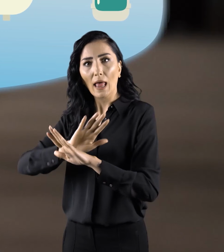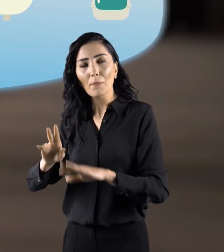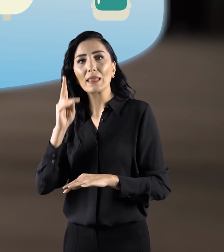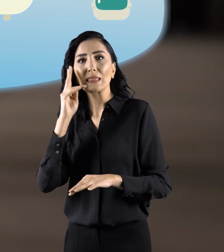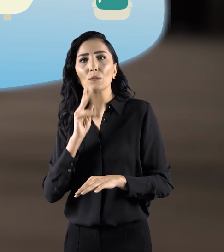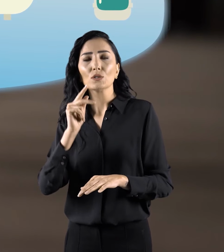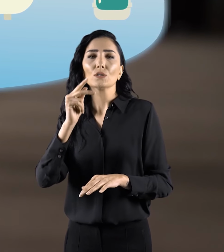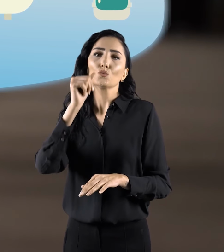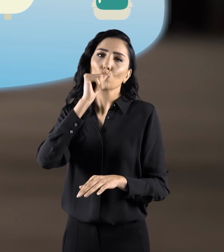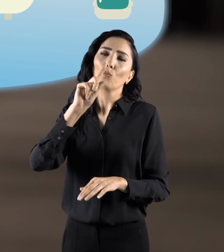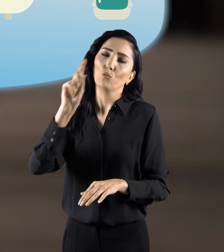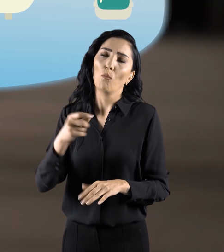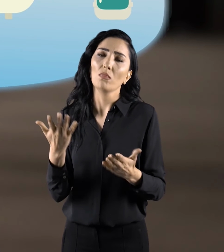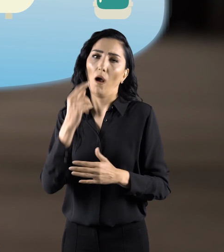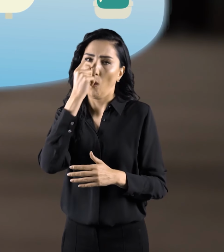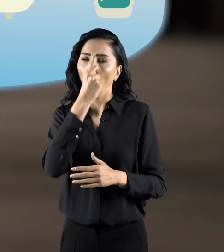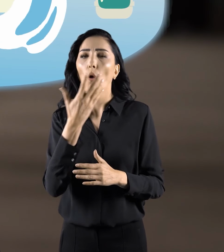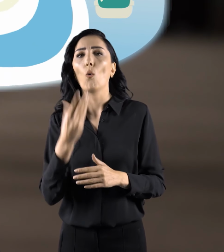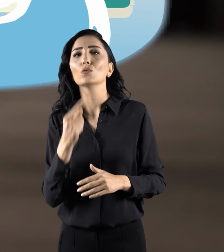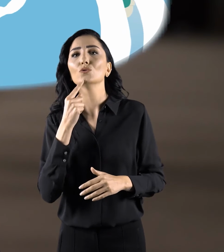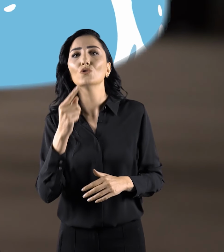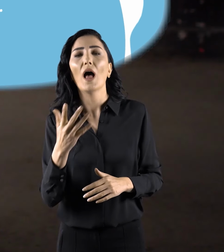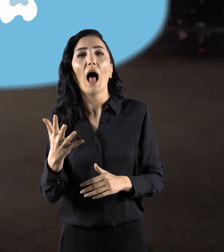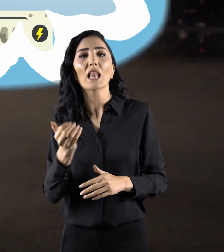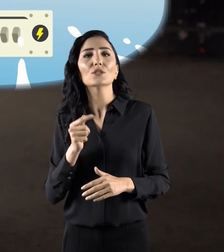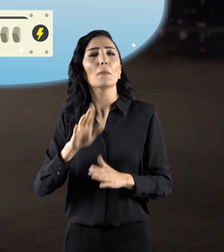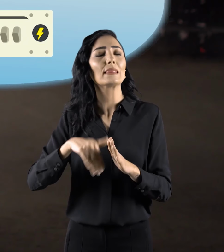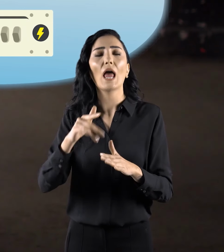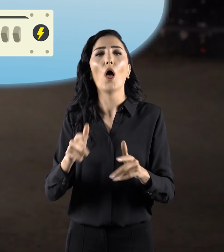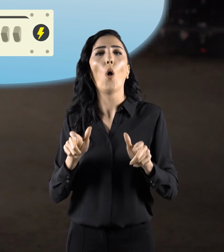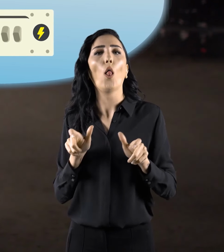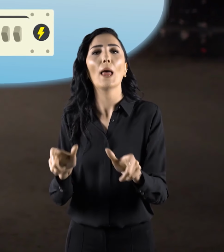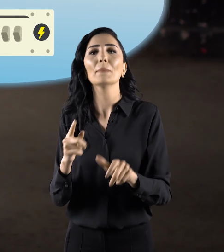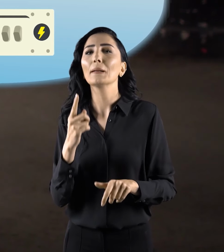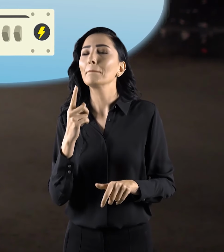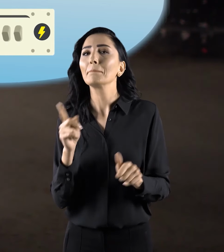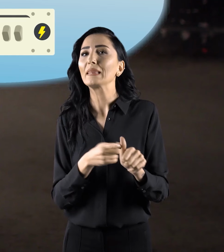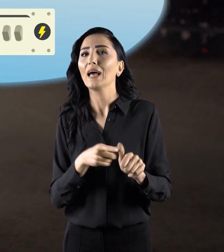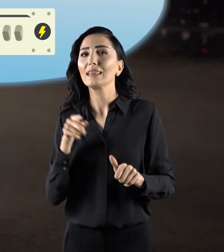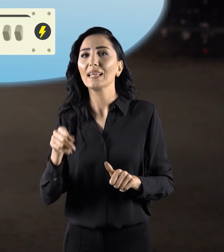temiz suya erişme imkânımız daha fazla olacaktır. Alacağımız diğer önlemlerden bir tanesi ise